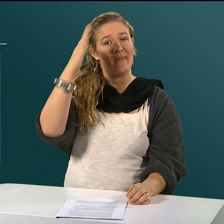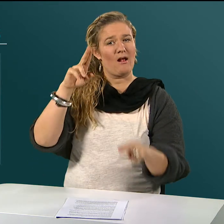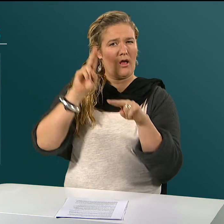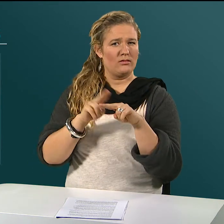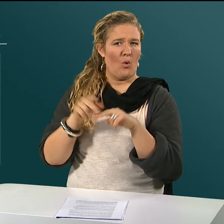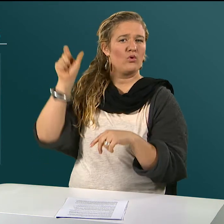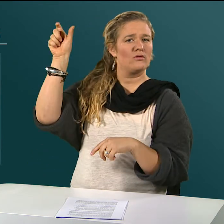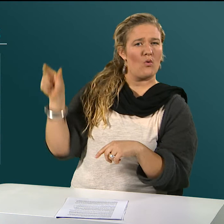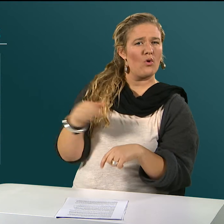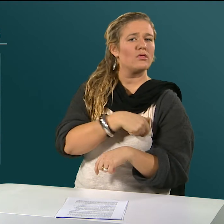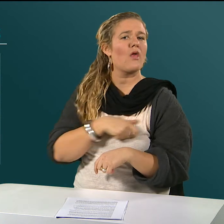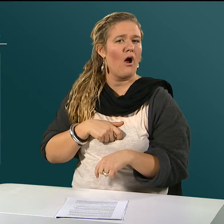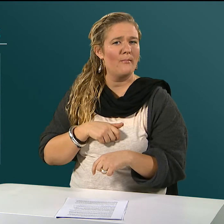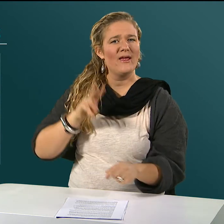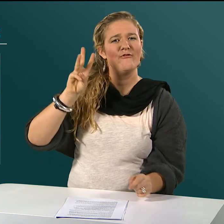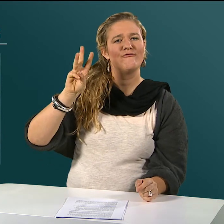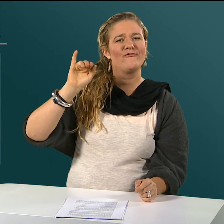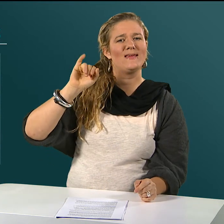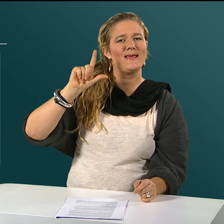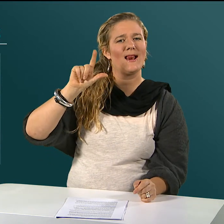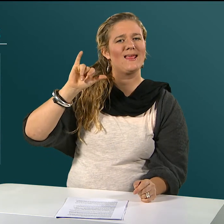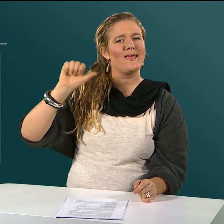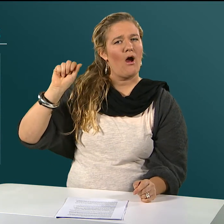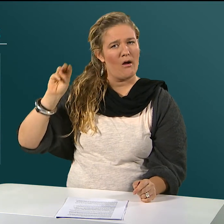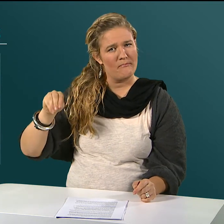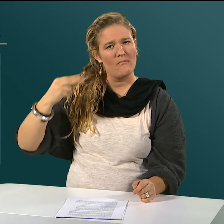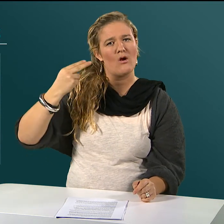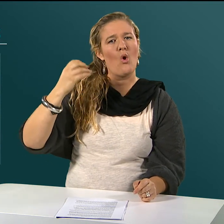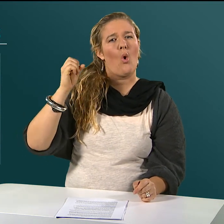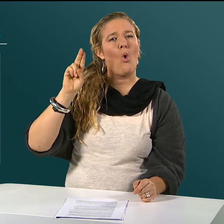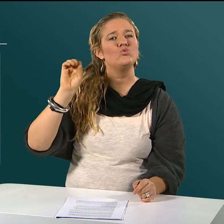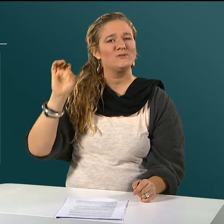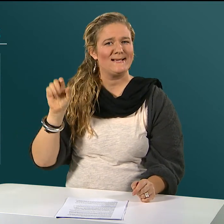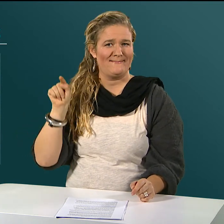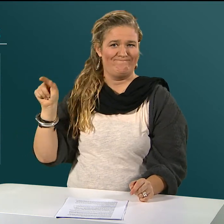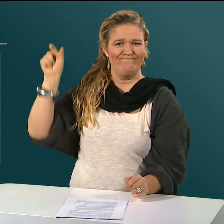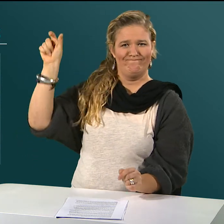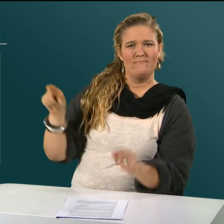Der bekannte Arzt Dr. William House,